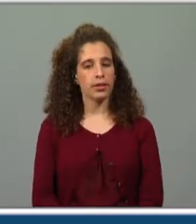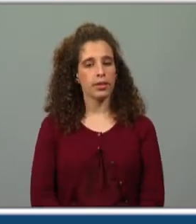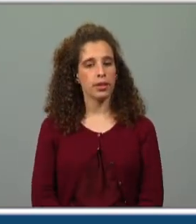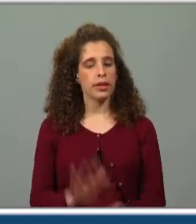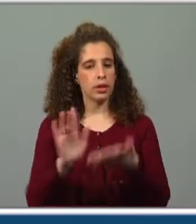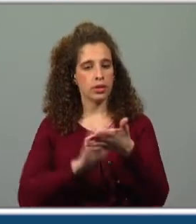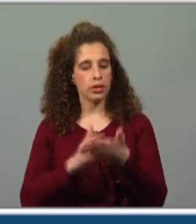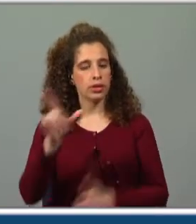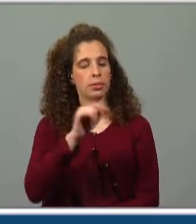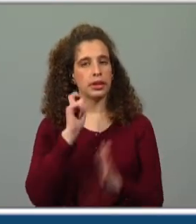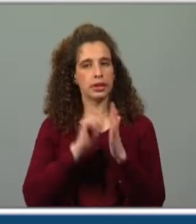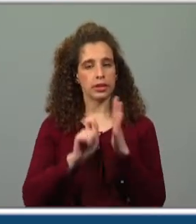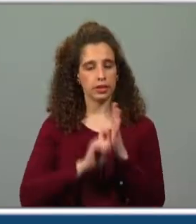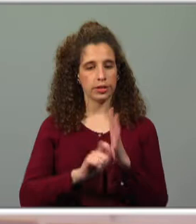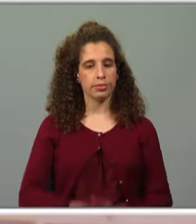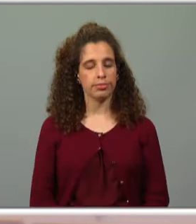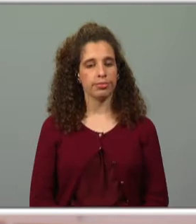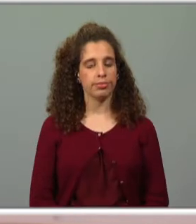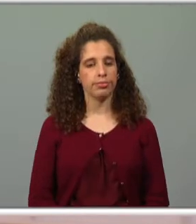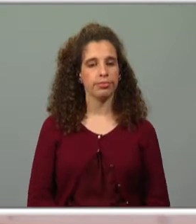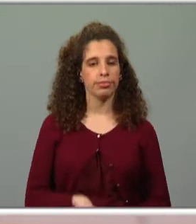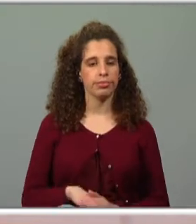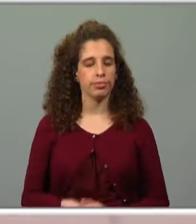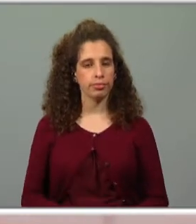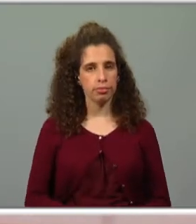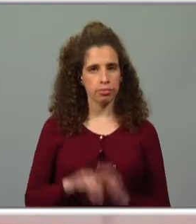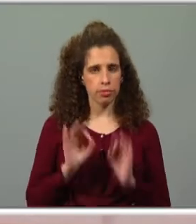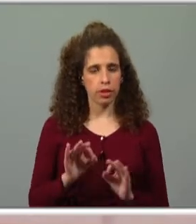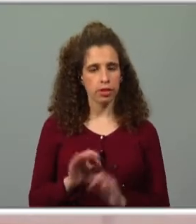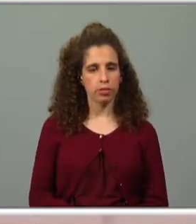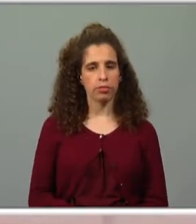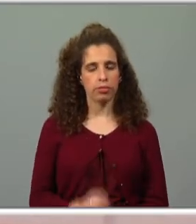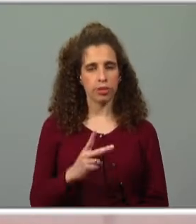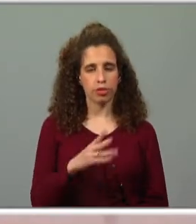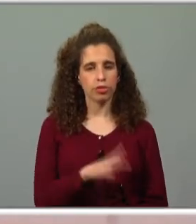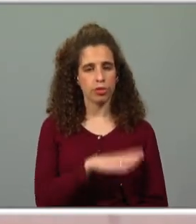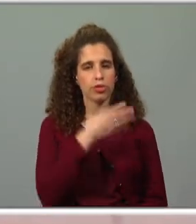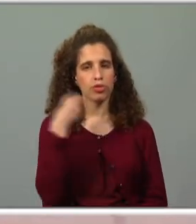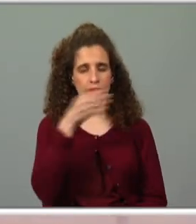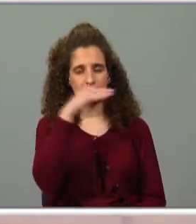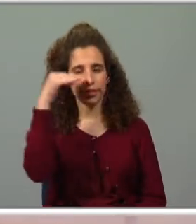também da escrita Tá certo jovens adultos adultos jovens e 也來自寫作好的，年輕人，年輕人，還有